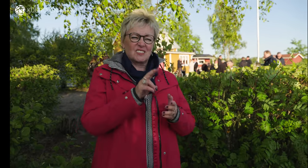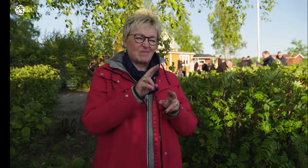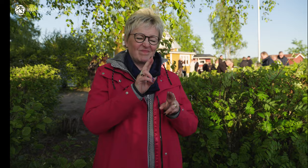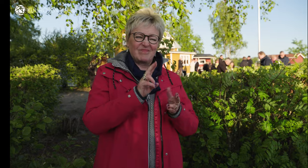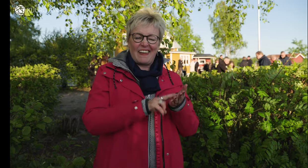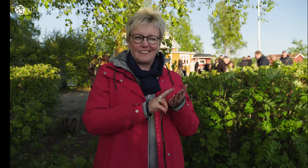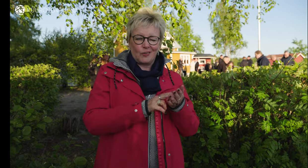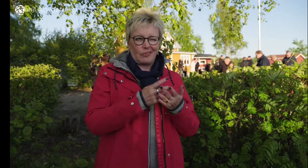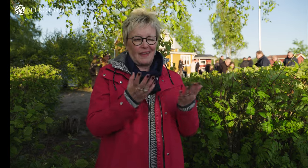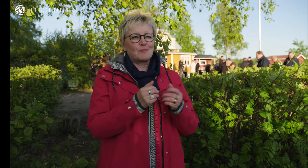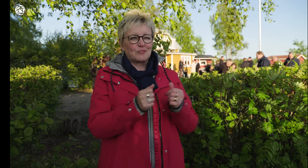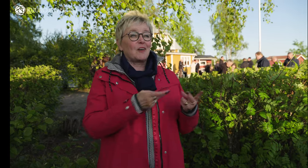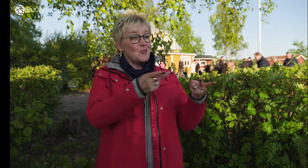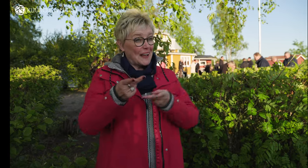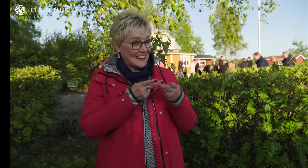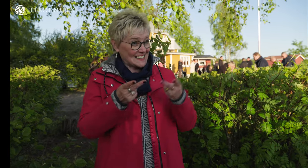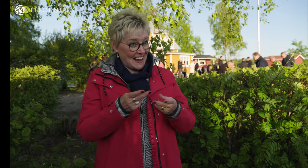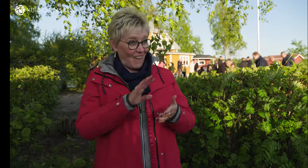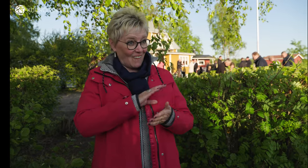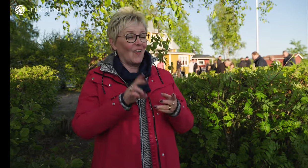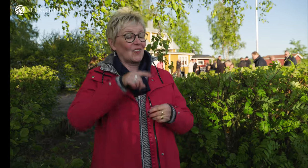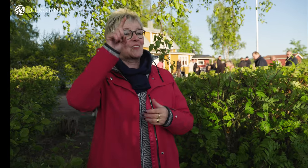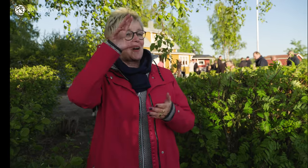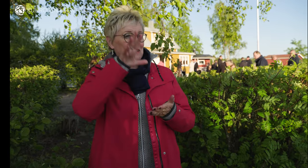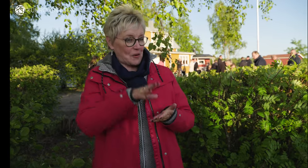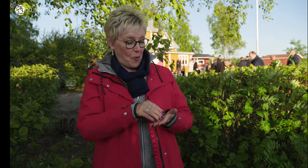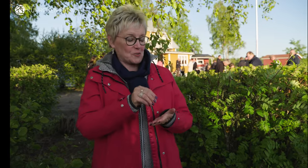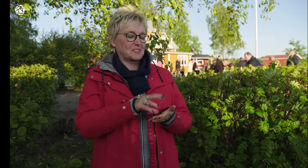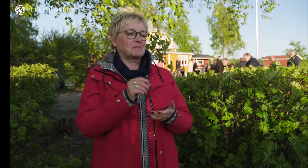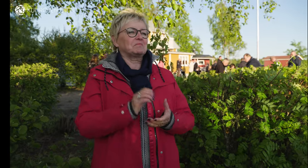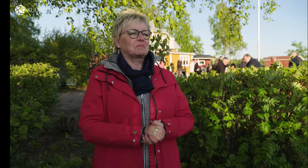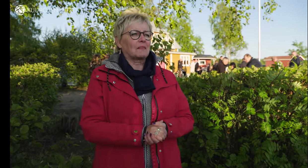Ei ihan pidä paikkaansa, mutta yleensä täällä on aurinkoista.